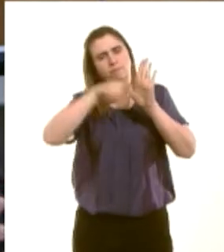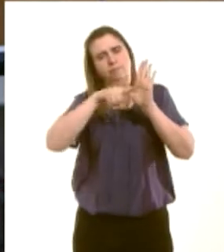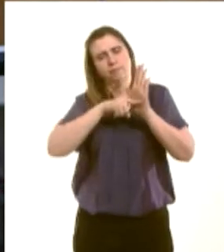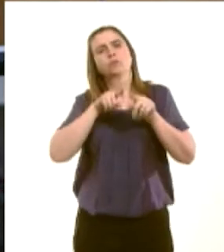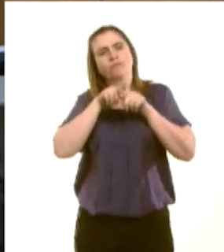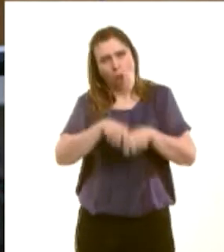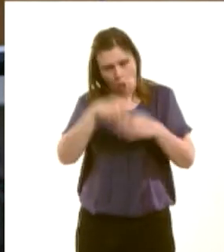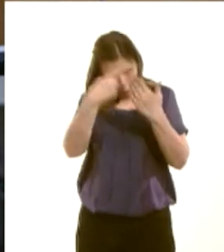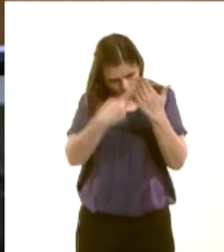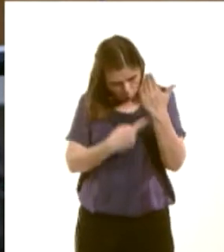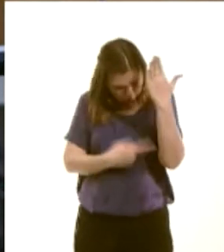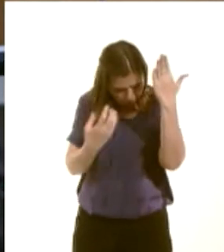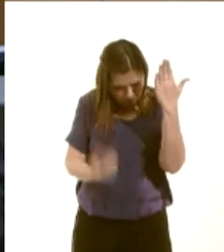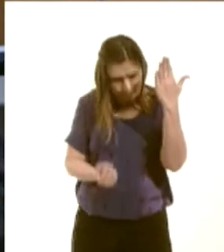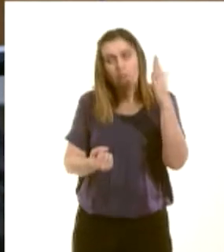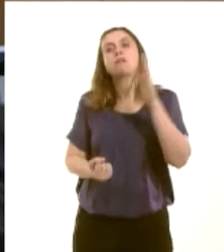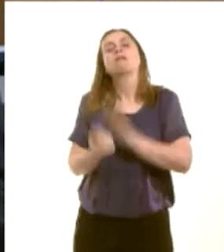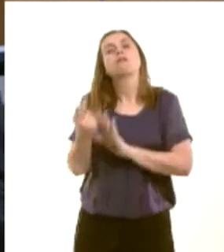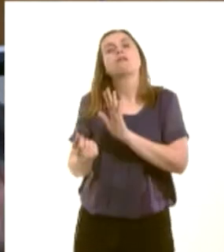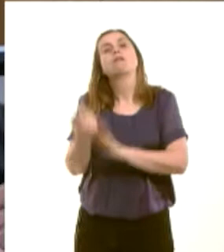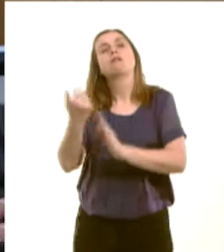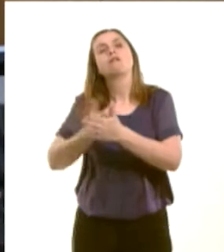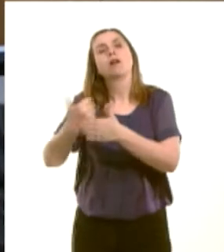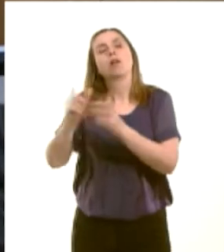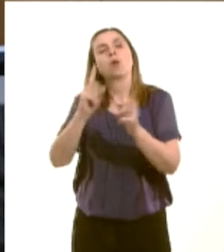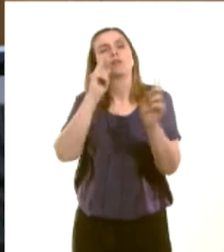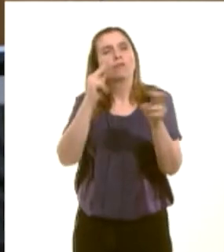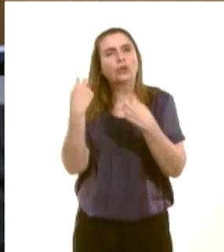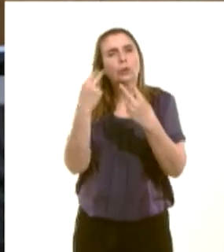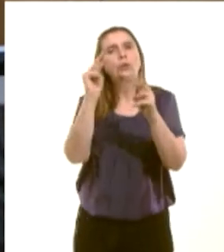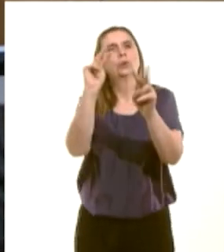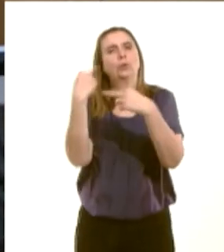digwydd yn amlóyw bod adolygiad yn cymryd lle oír protocol ei hun er mwyn sicrhau bod